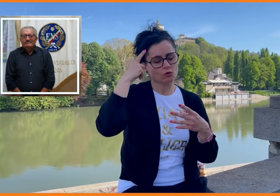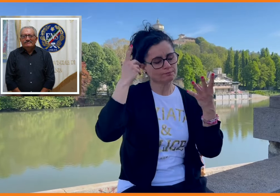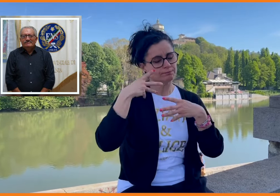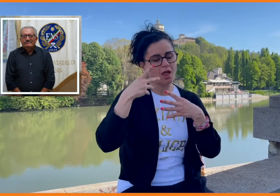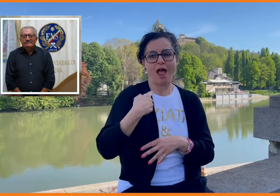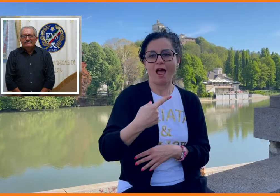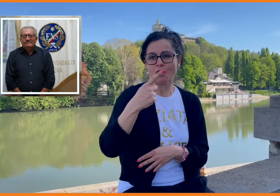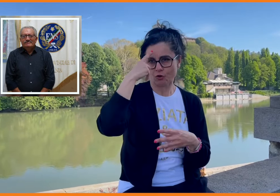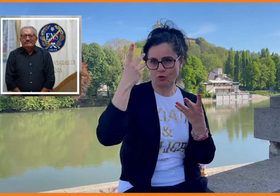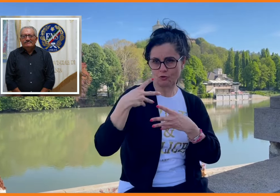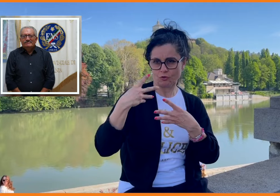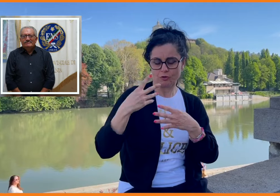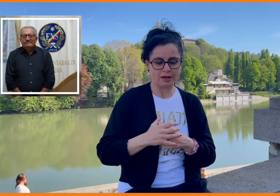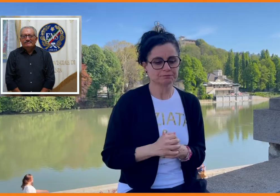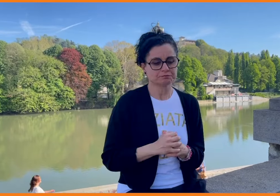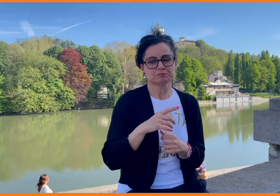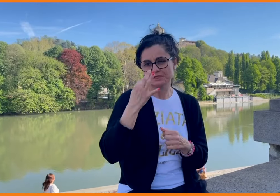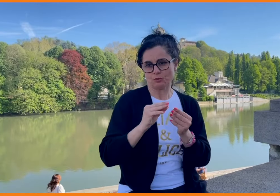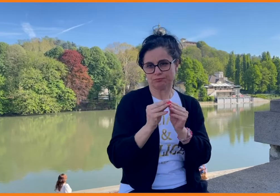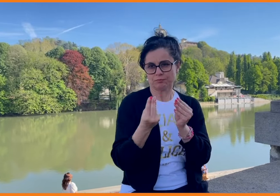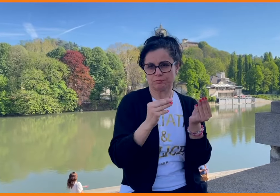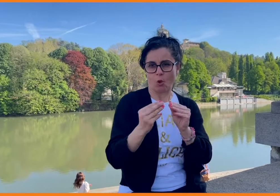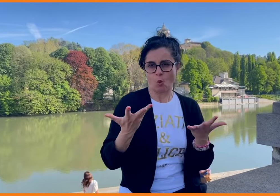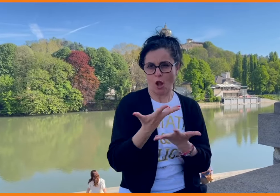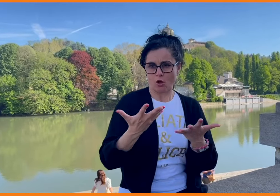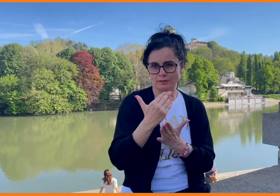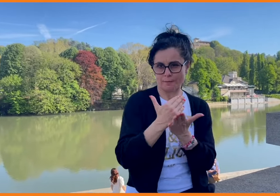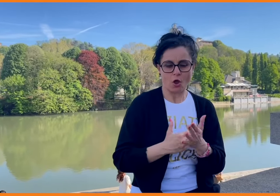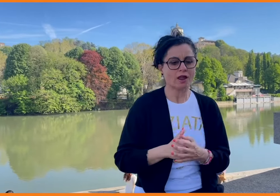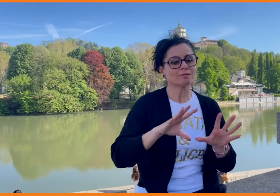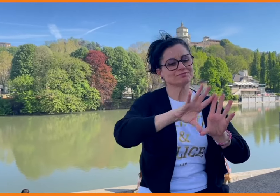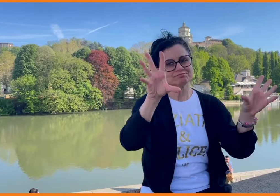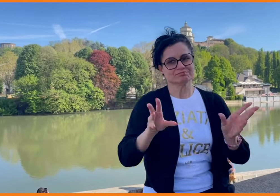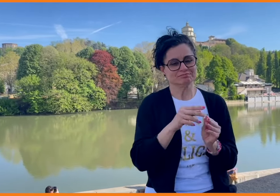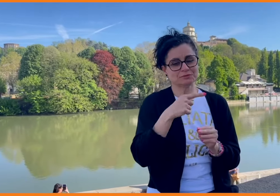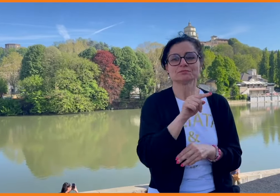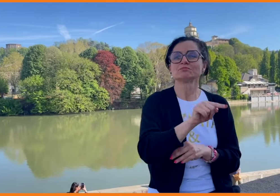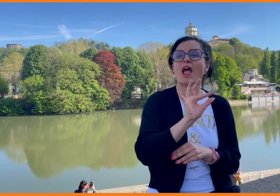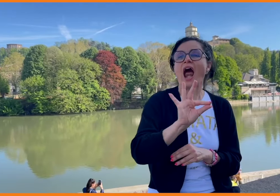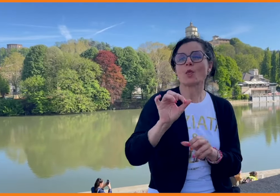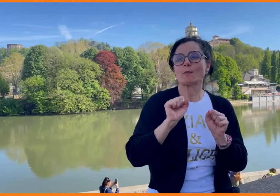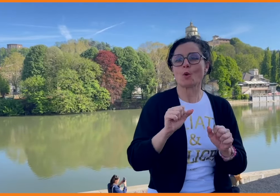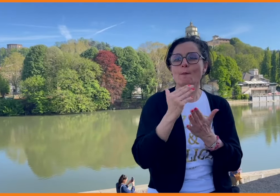giornata del sabato pomeriggio. Il programma potrebbe subire delle variazioni in base alle condizioni meteo per alcune delle attività previste, come ad esempio per